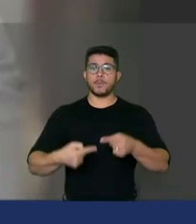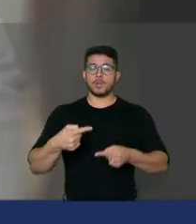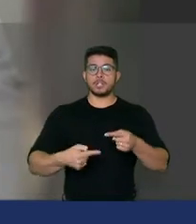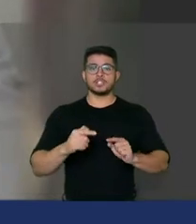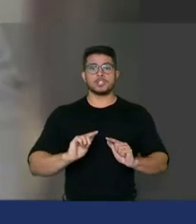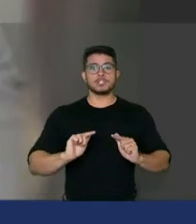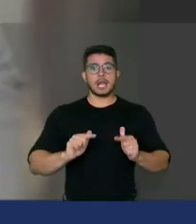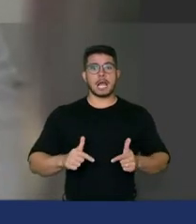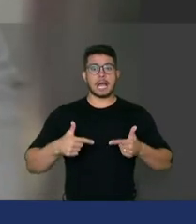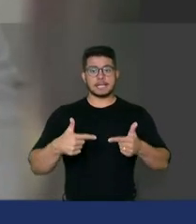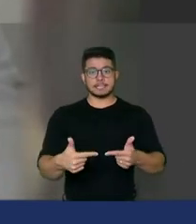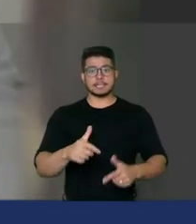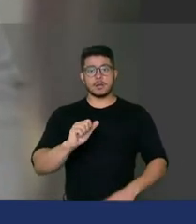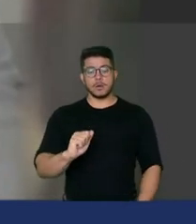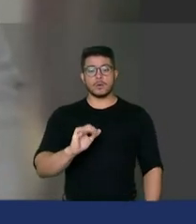EXISTENTE. -- DEVERÃO ESTABELECER